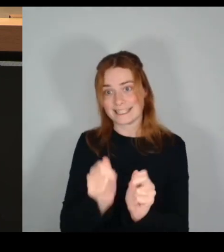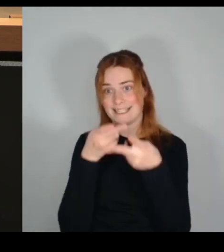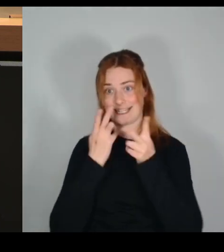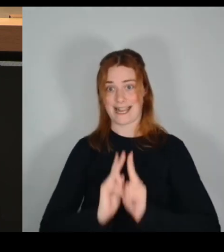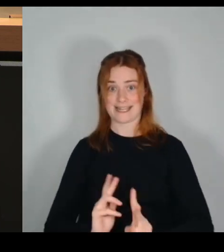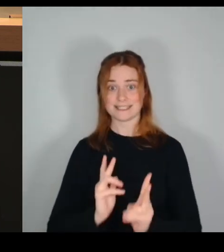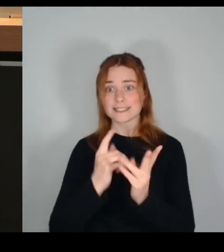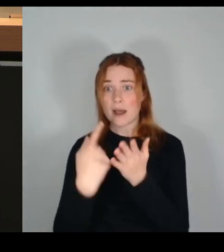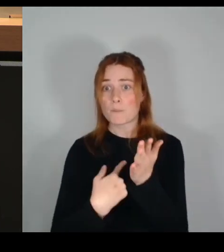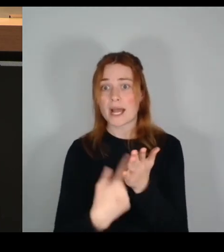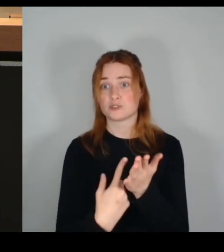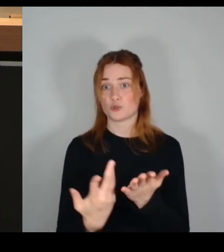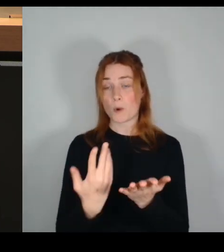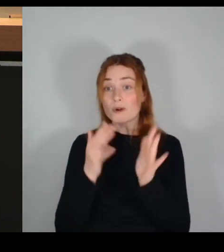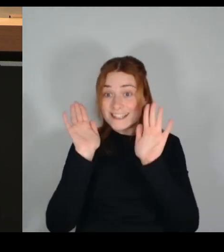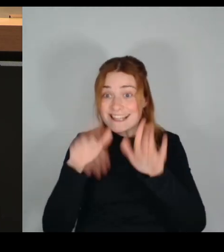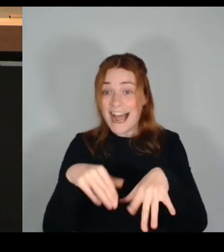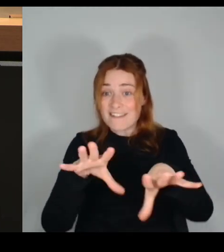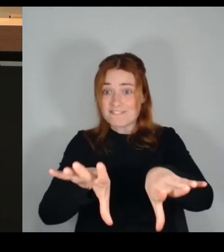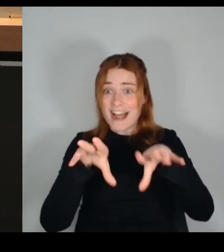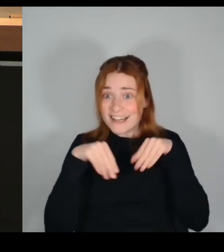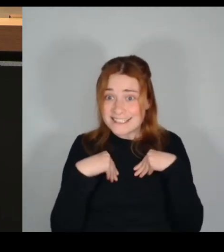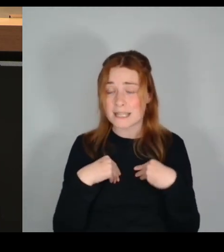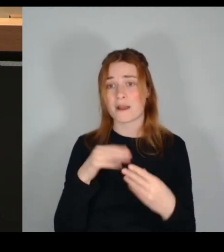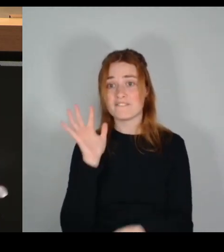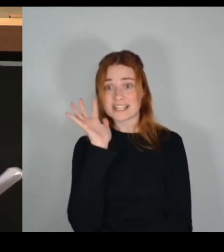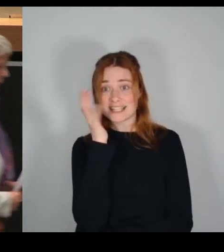muss, überhaupt keine Armut mehr zu haben. Vielen Dank.